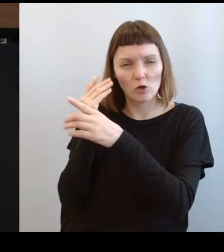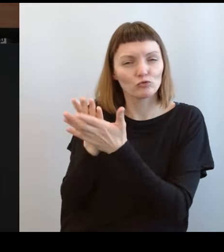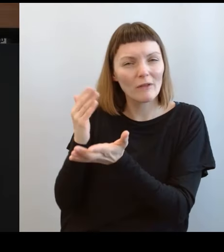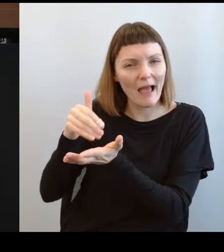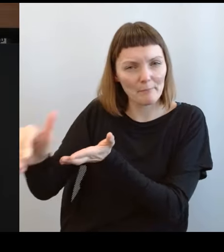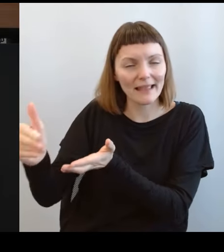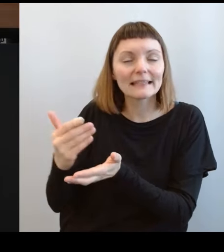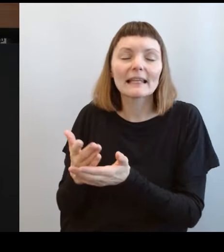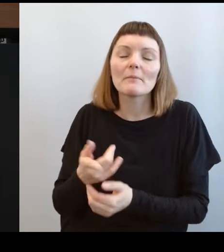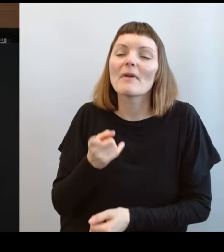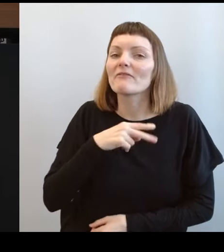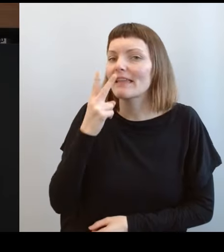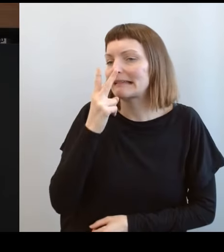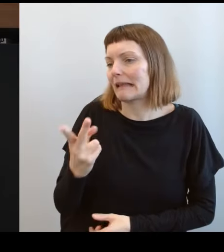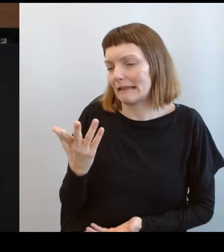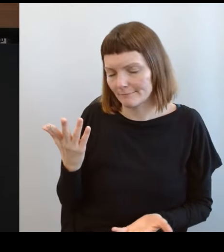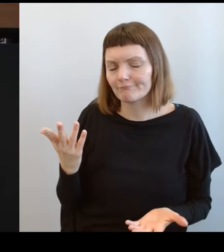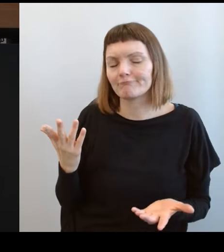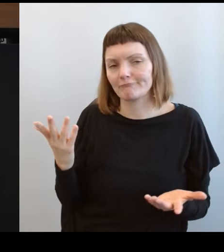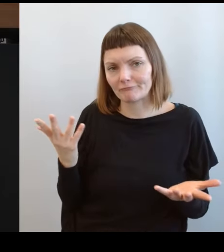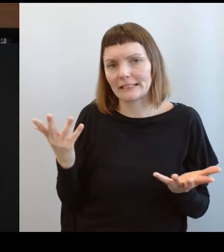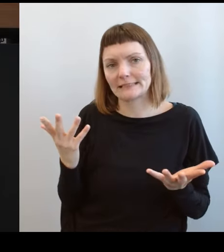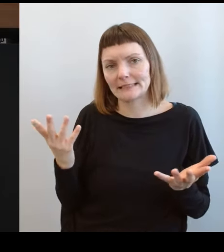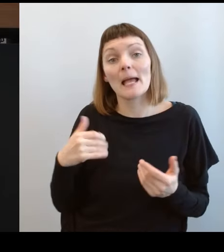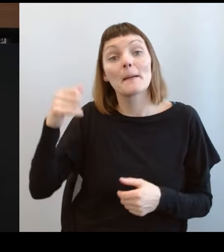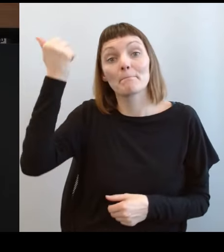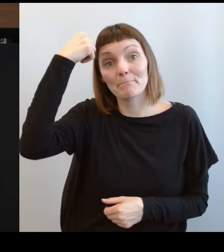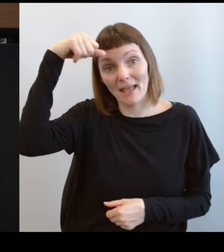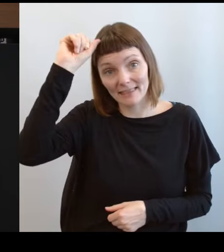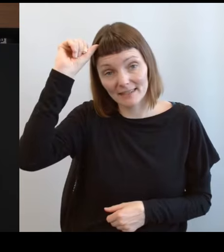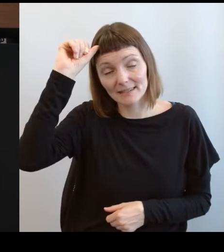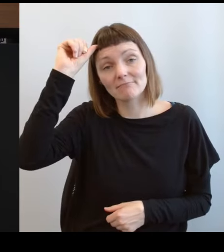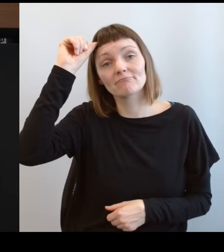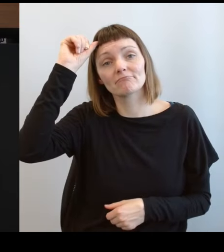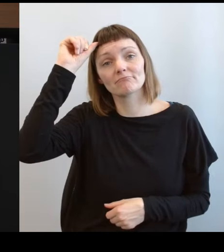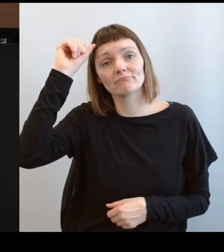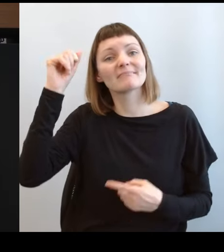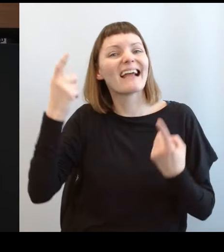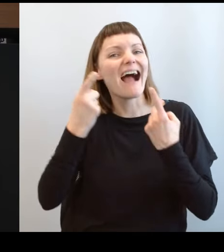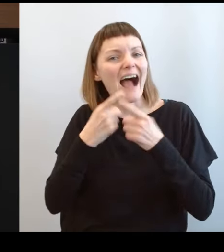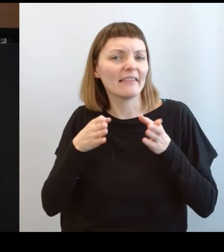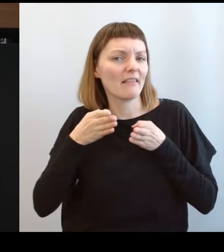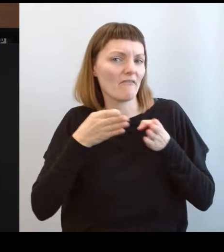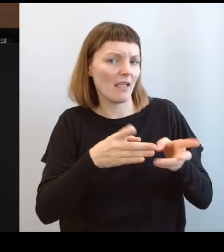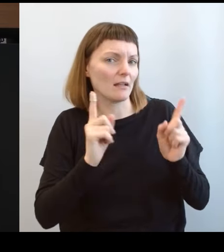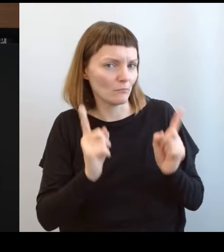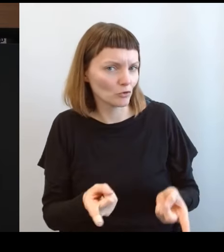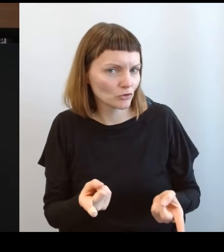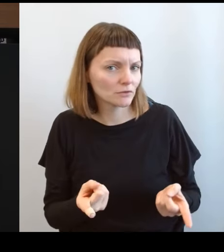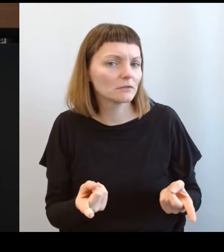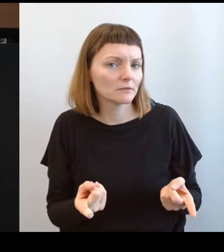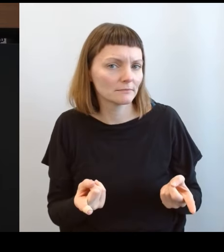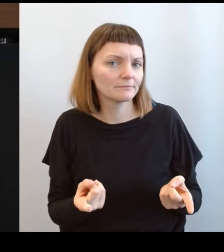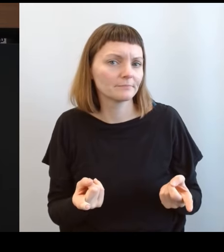Berlin einen anderen, einen anderen Ansatz wählen und so vorgehen, um auch mehr Erfolg zu haben im Bundesrat.